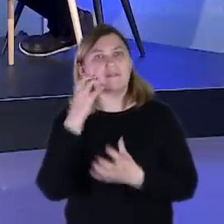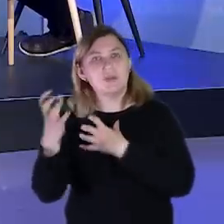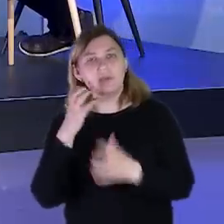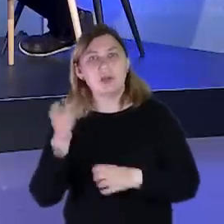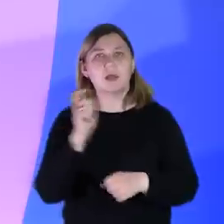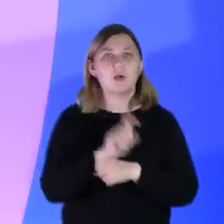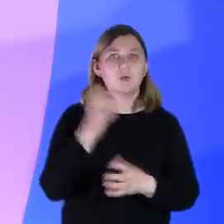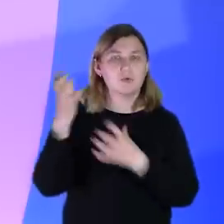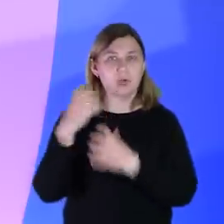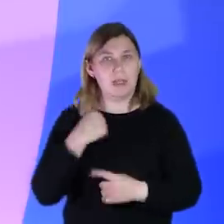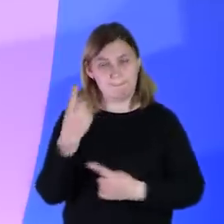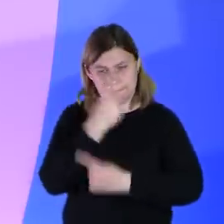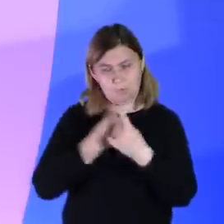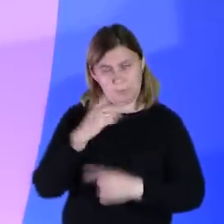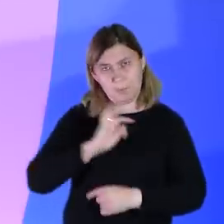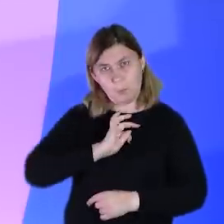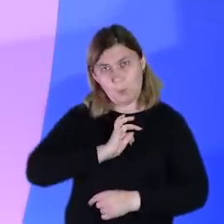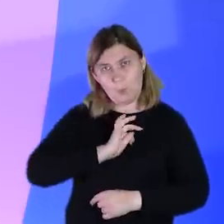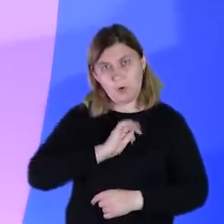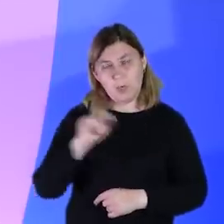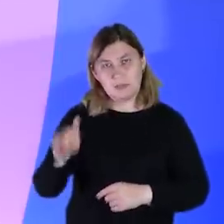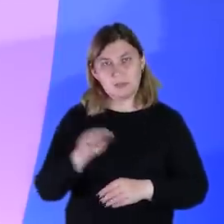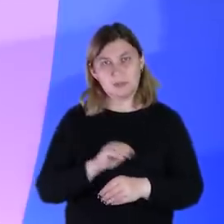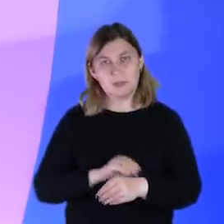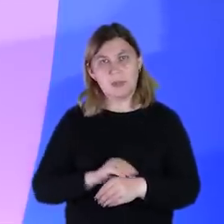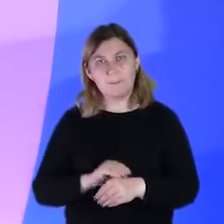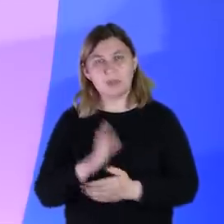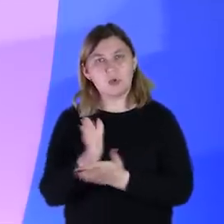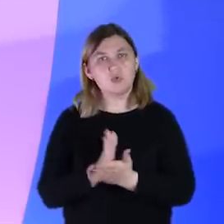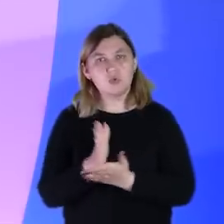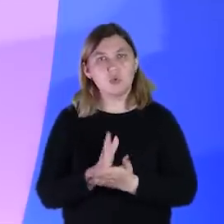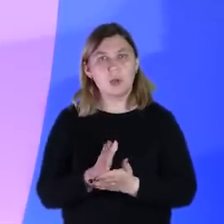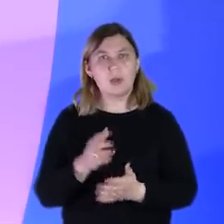Ochrony Pogranicza takie też przemyślenia, że ta materia obu służb mocno się przenikała,